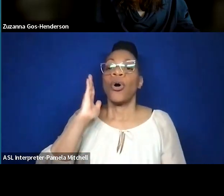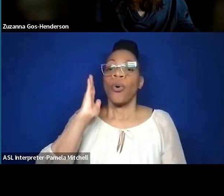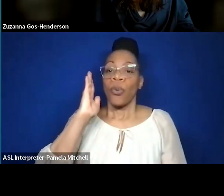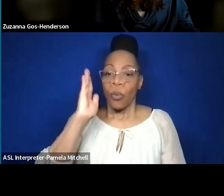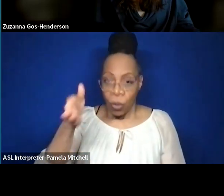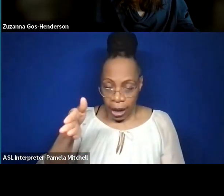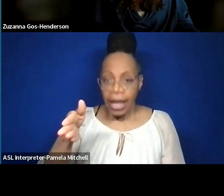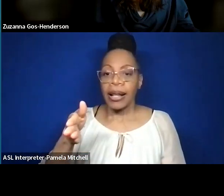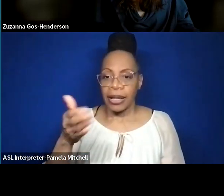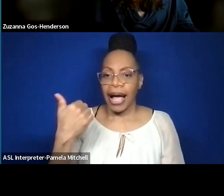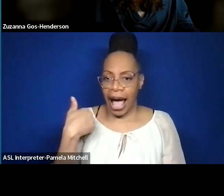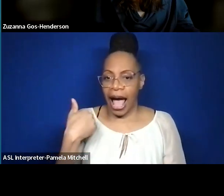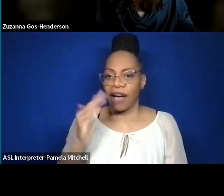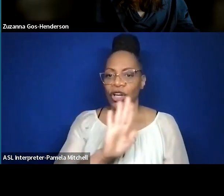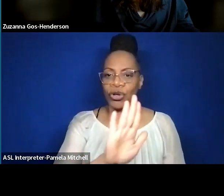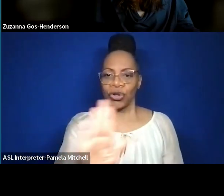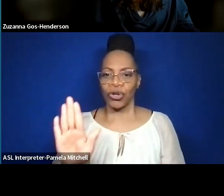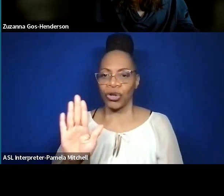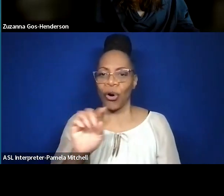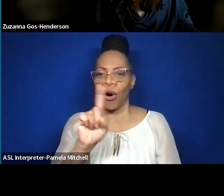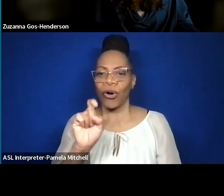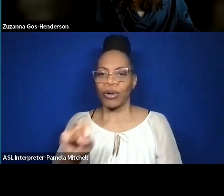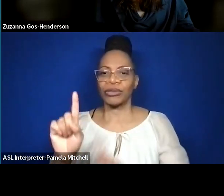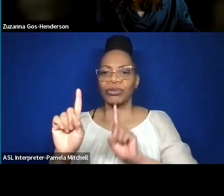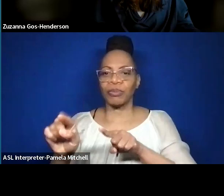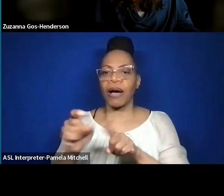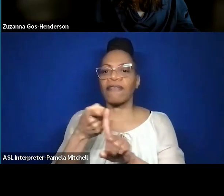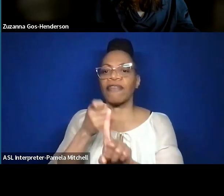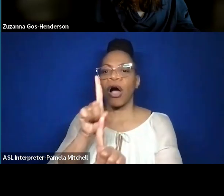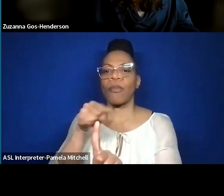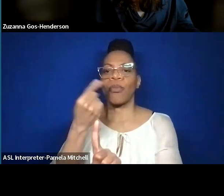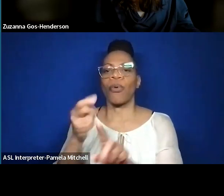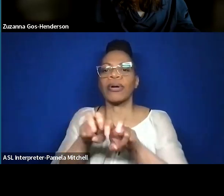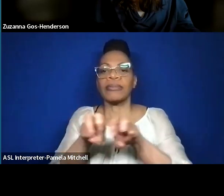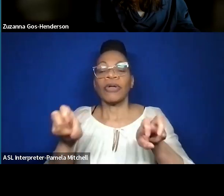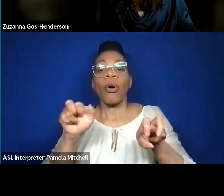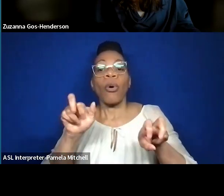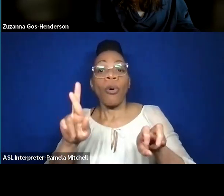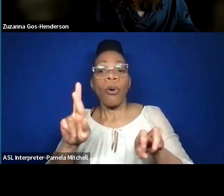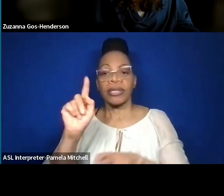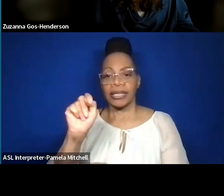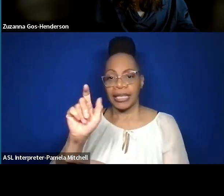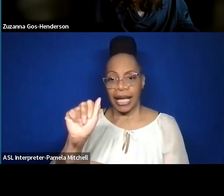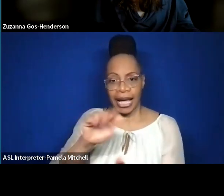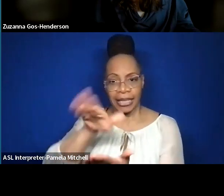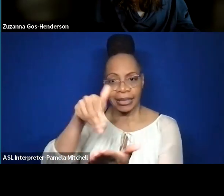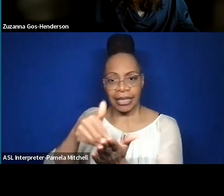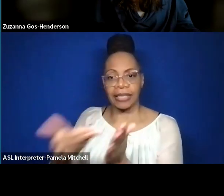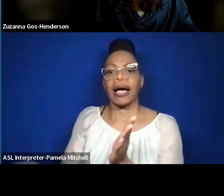que serán respondidas por uno de los panelistas o el TA Center. Pero nuevamente, solo queremos agradecerte por tomarte